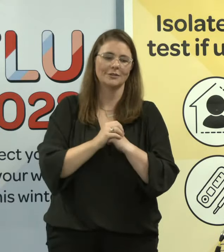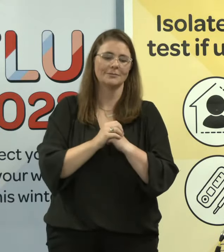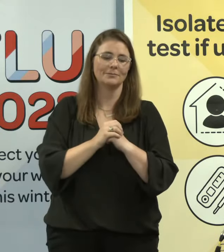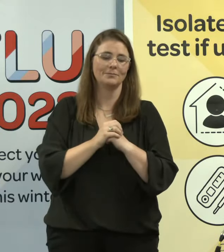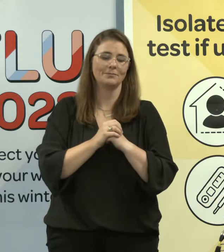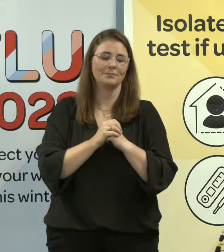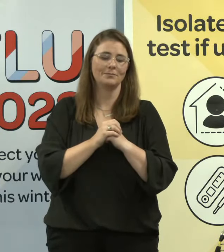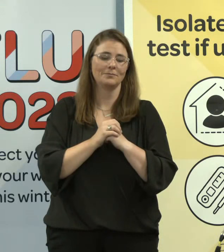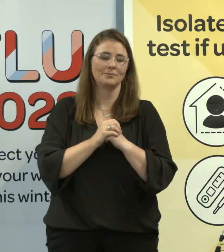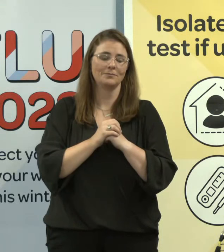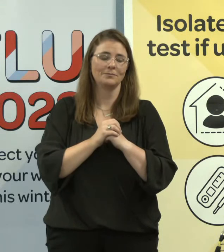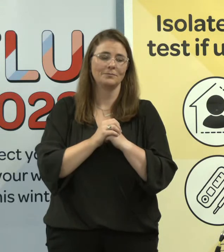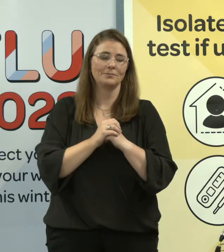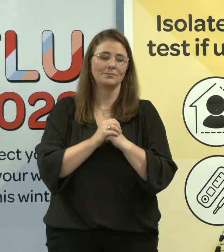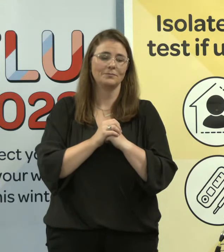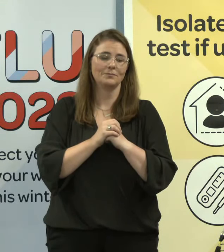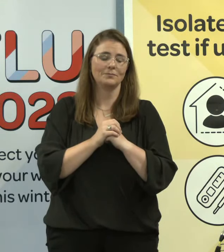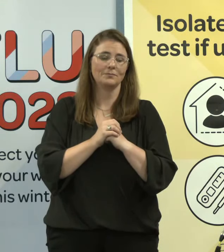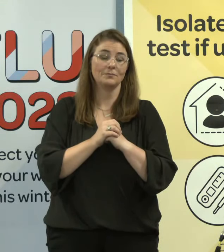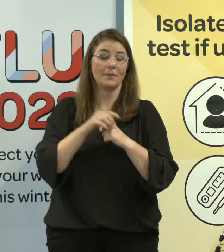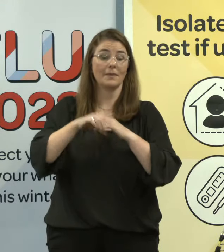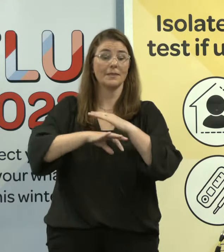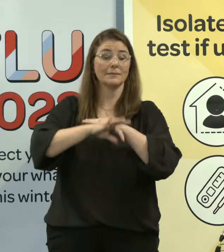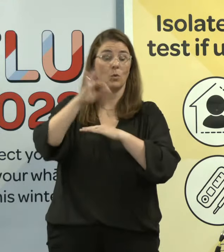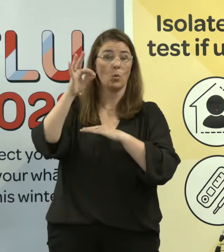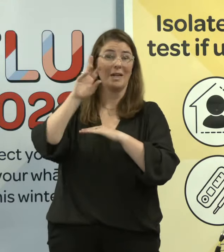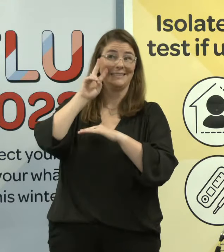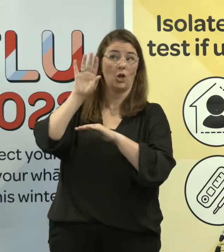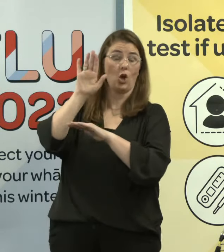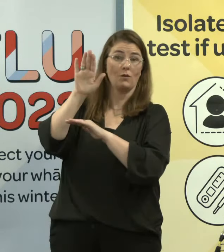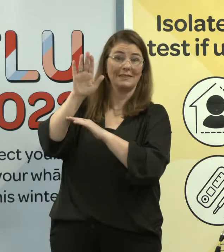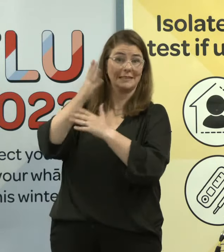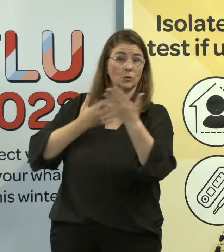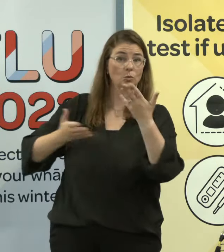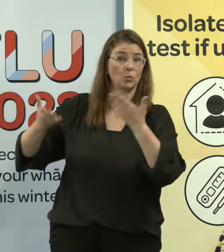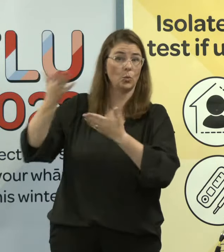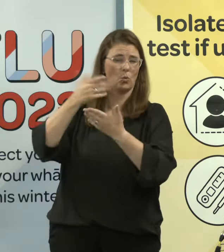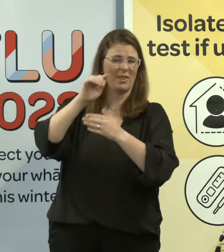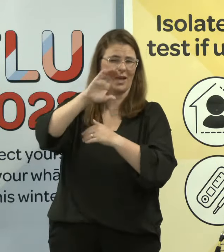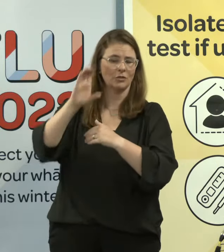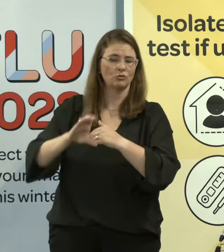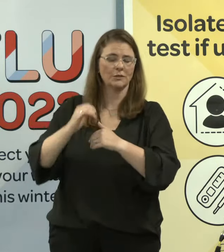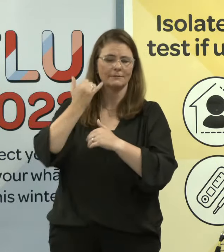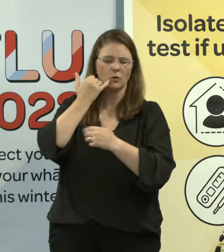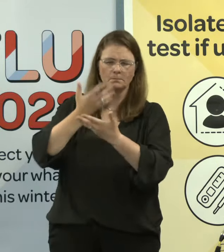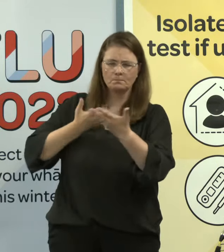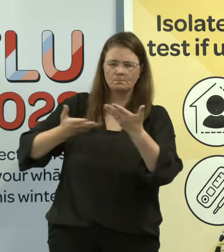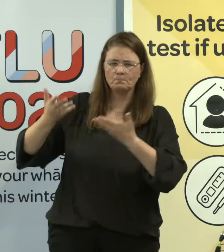matou mo te COVID, he tino whai